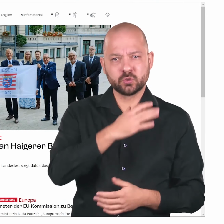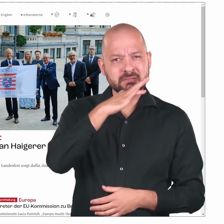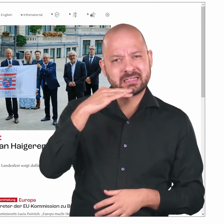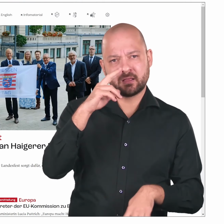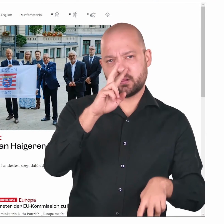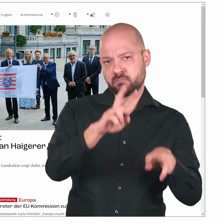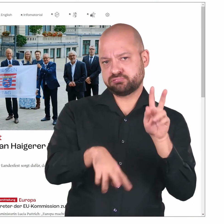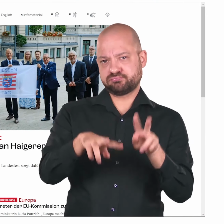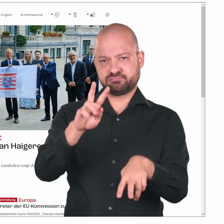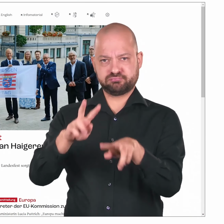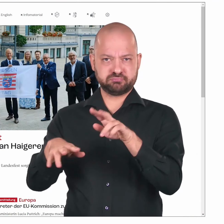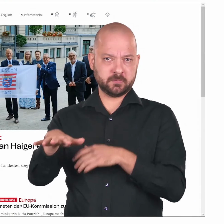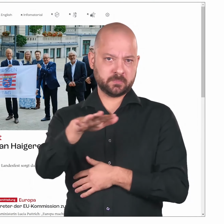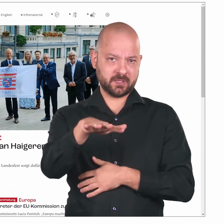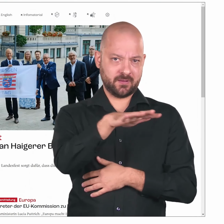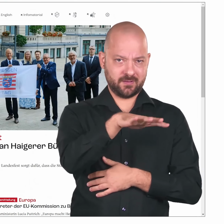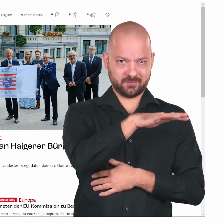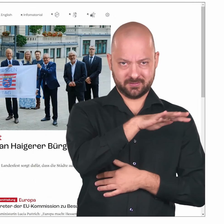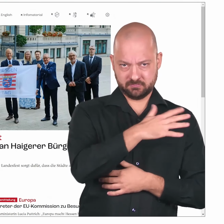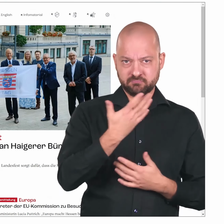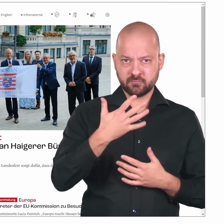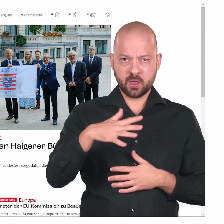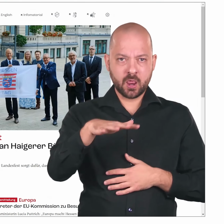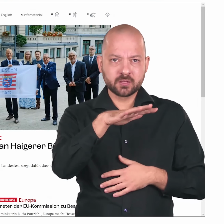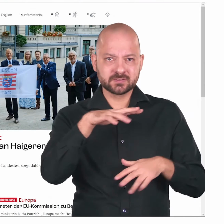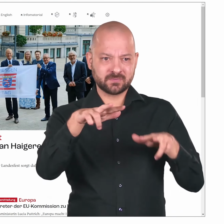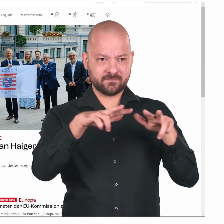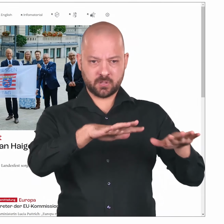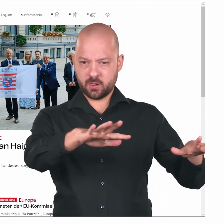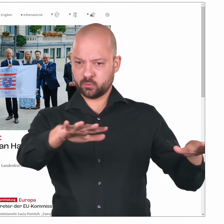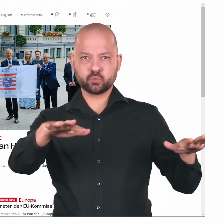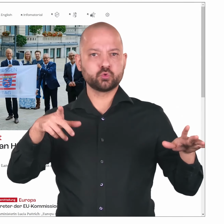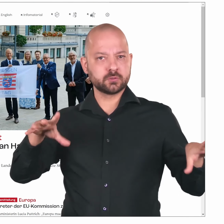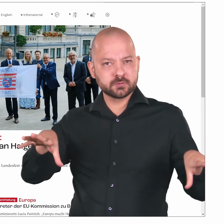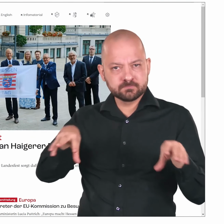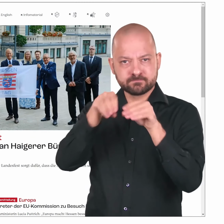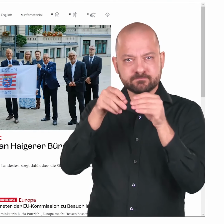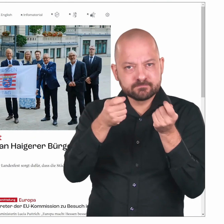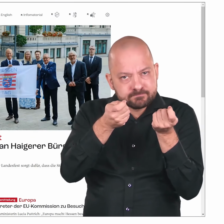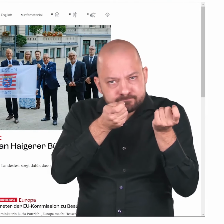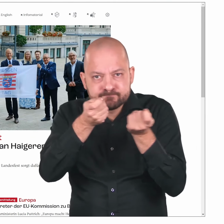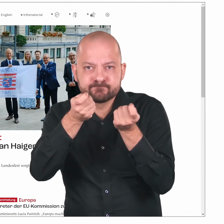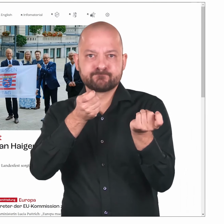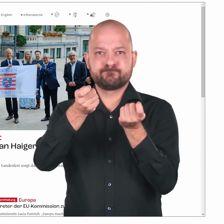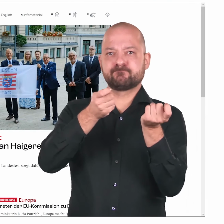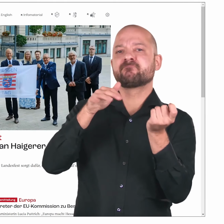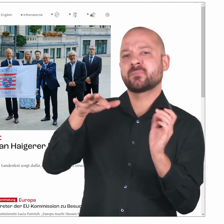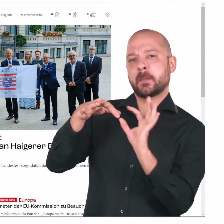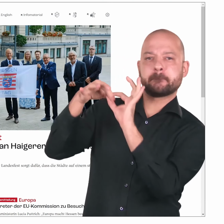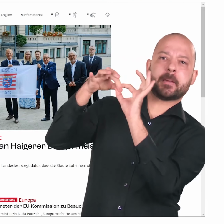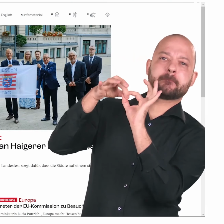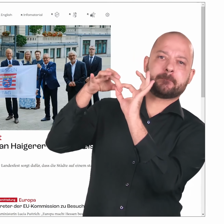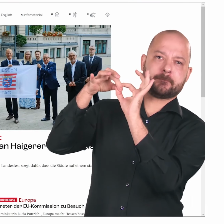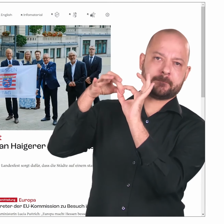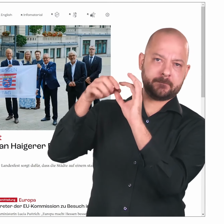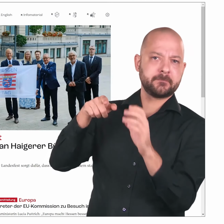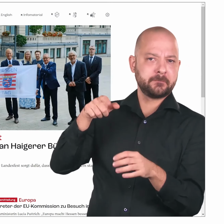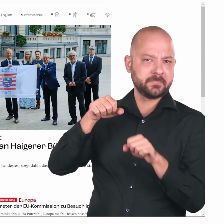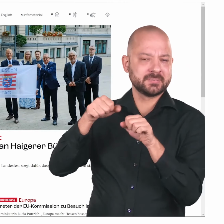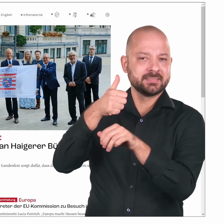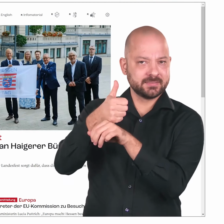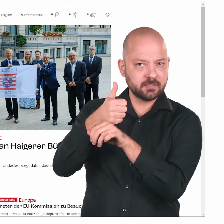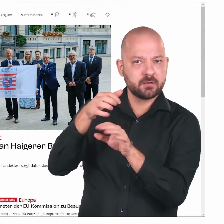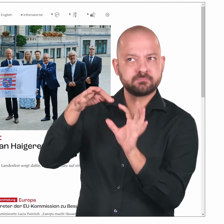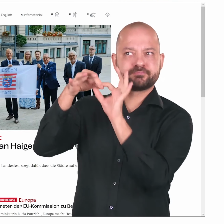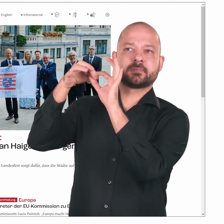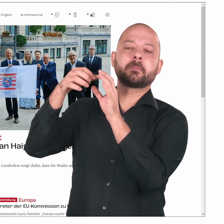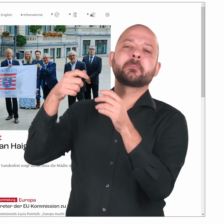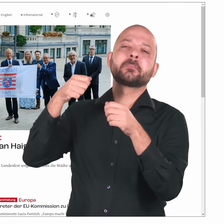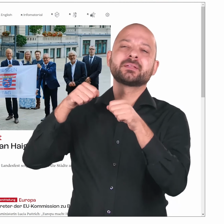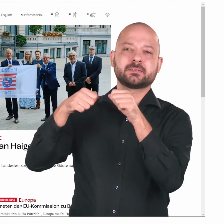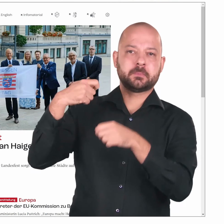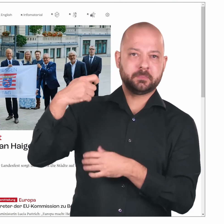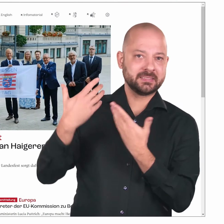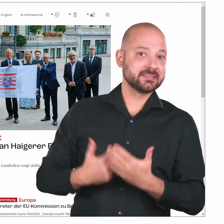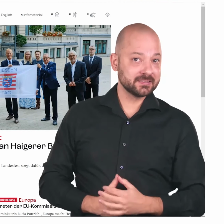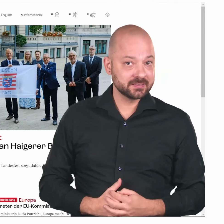aus vielen Bereichen der Landesverwaltung gebündelt werden.